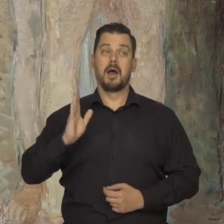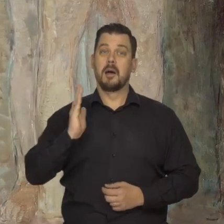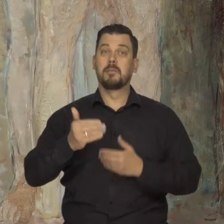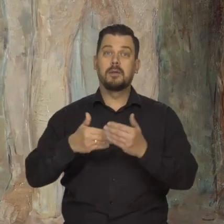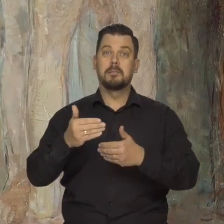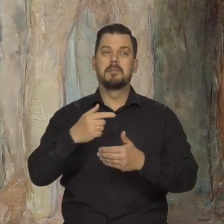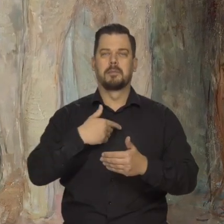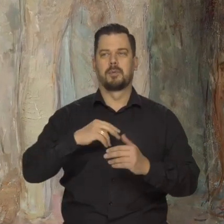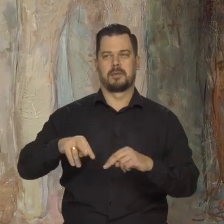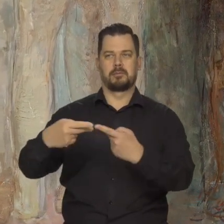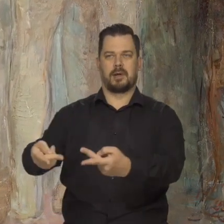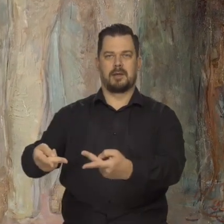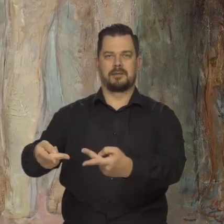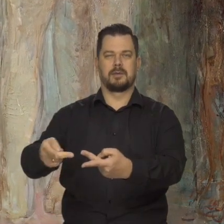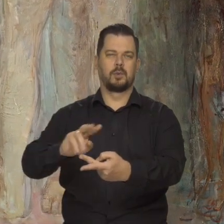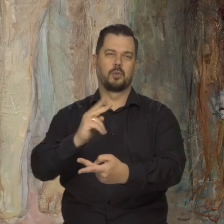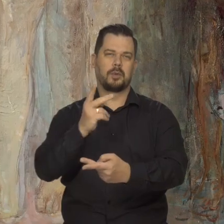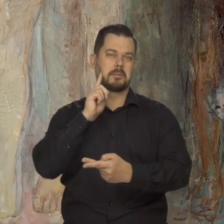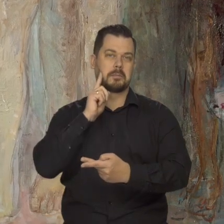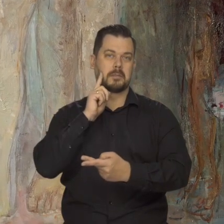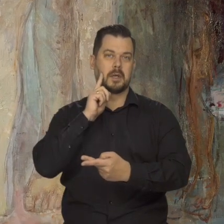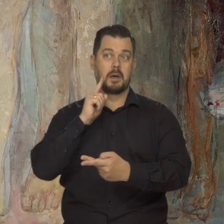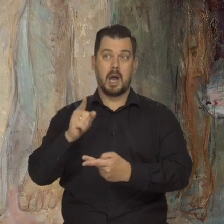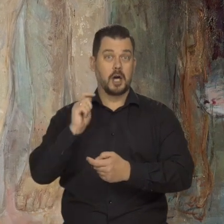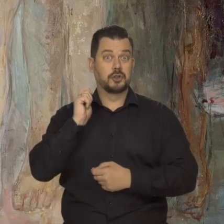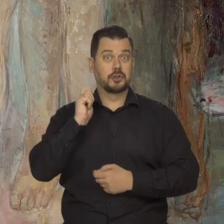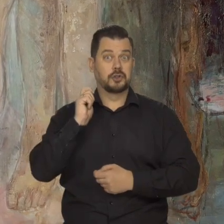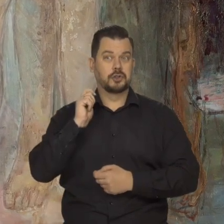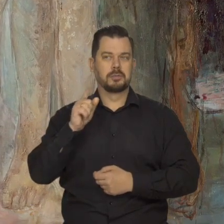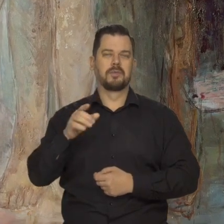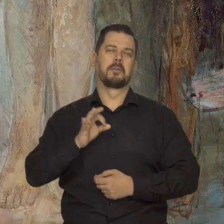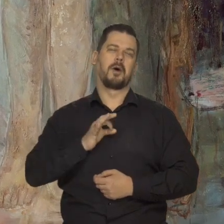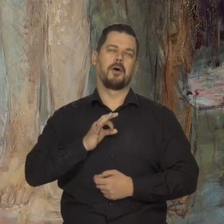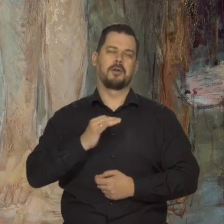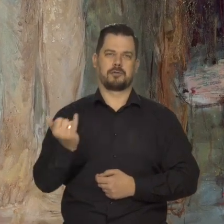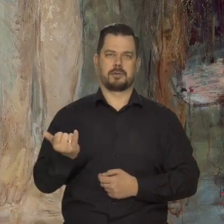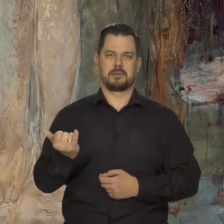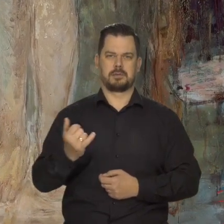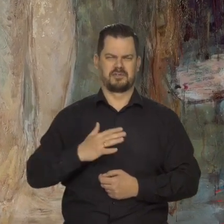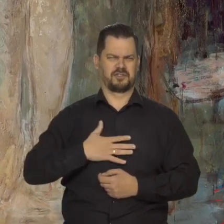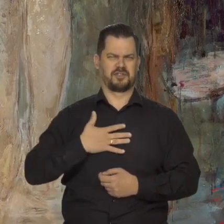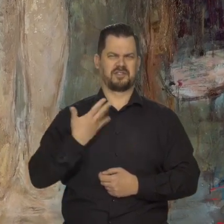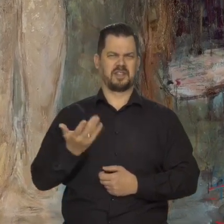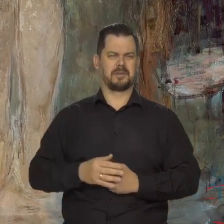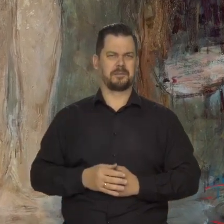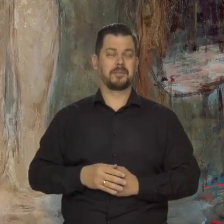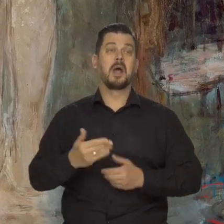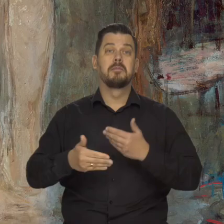Potem na krótki czas przekazywała go tej drugiej matce i była zdumiona, gdy tamta szeptała: Moje dziecko, moje dziecko.